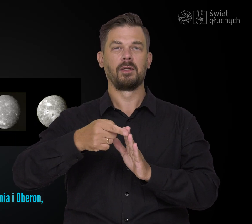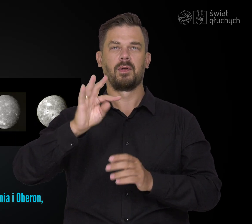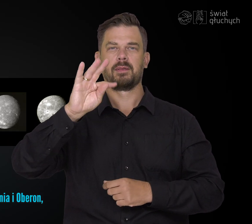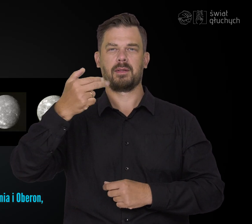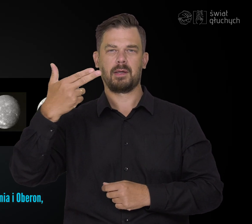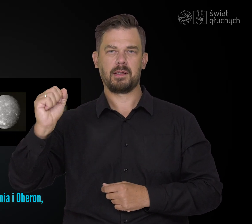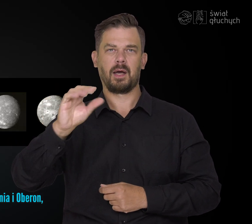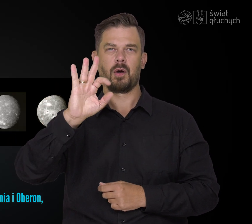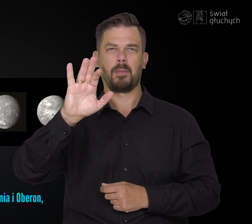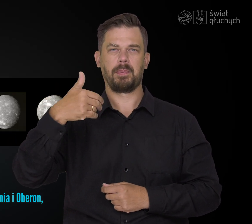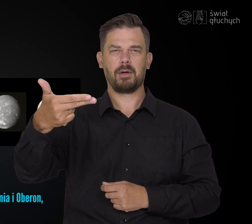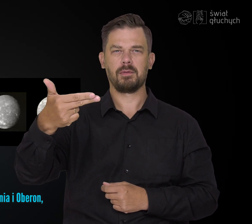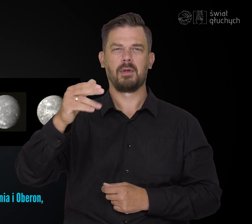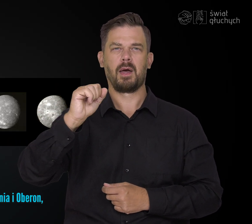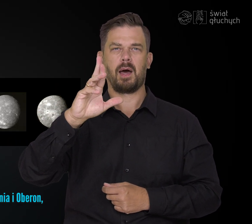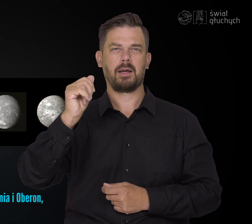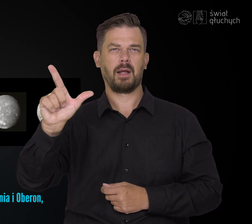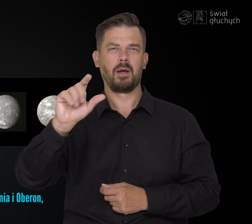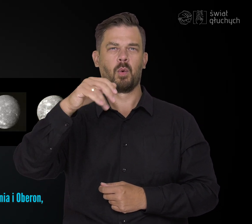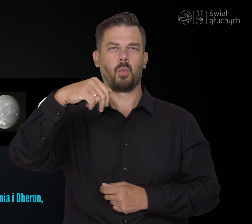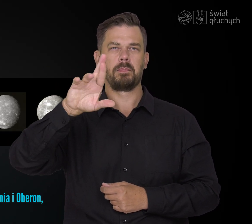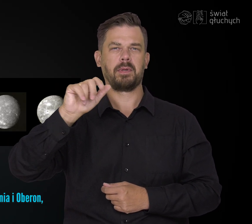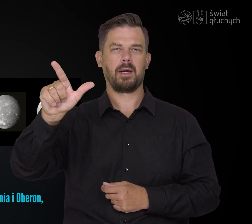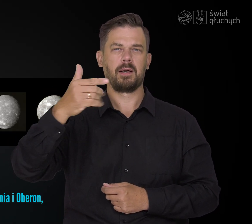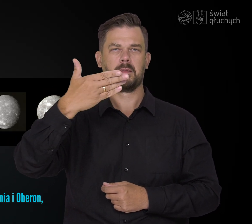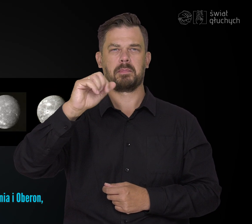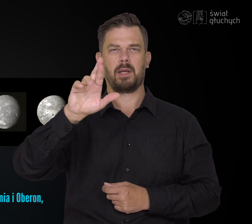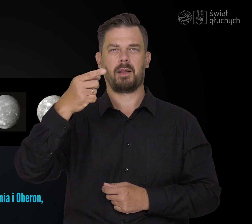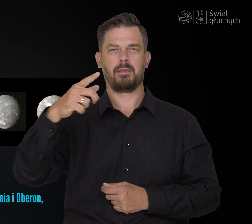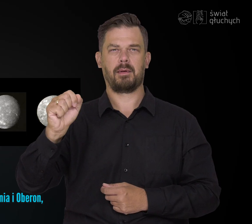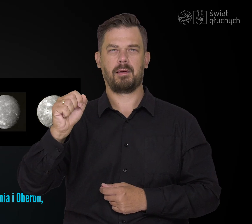Nazywają się Tytania, Oberon, Ariel, Umbriel i Miranda.